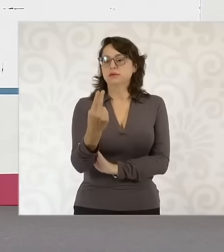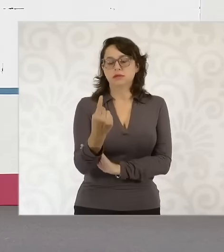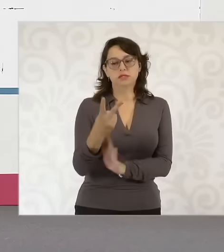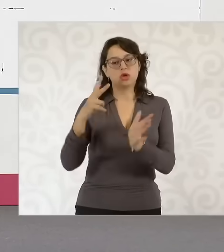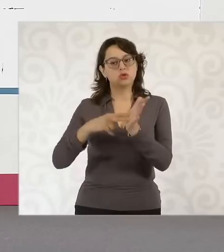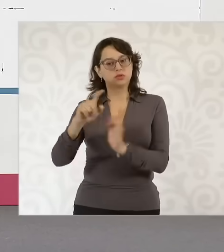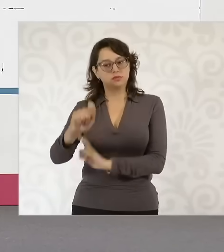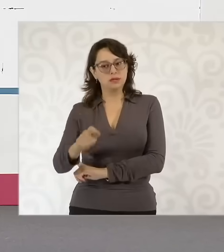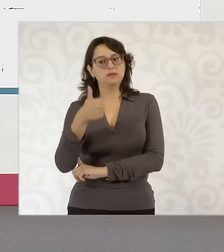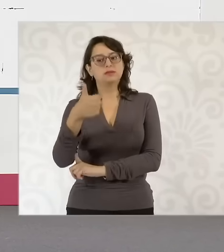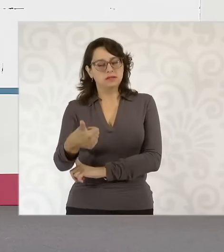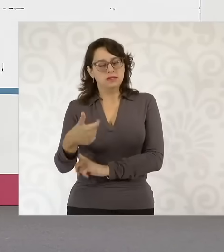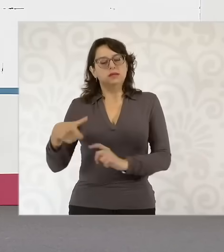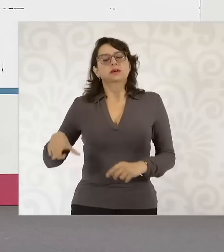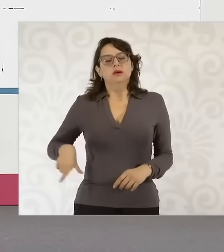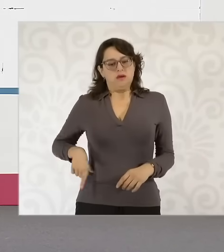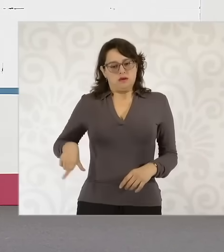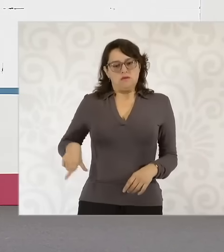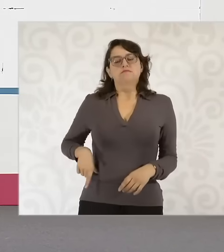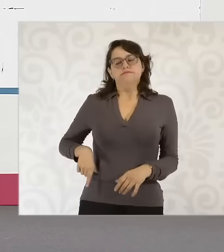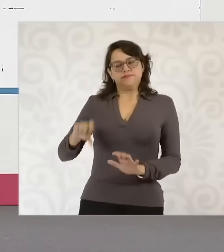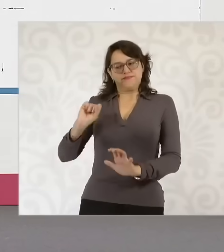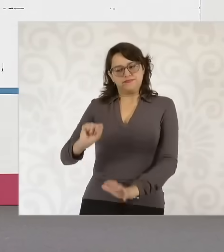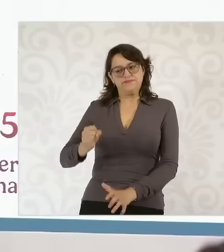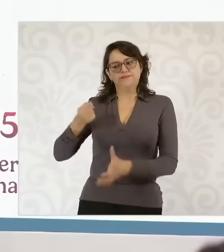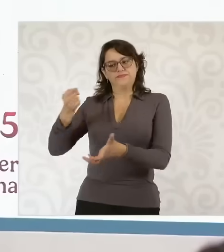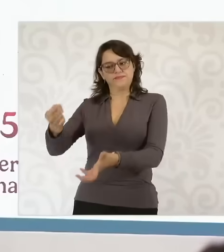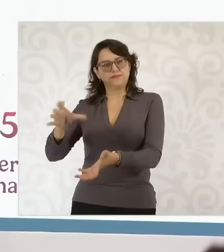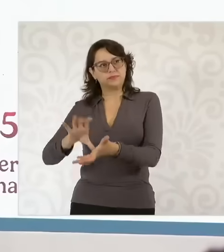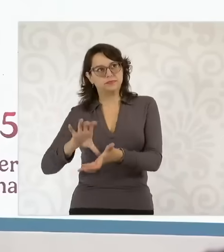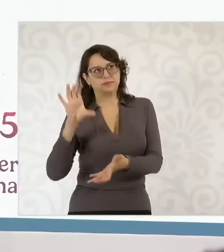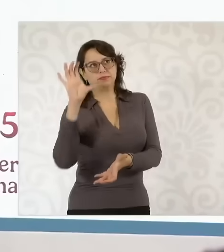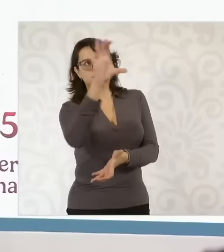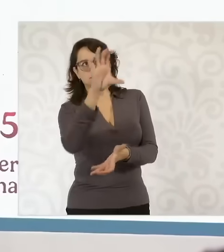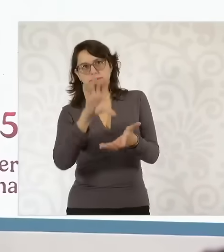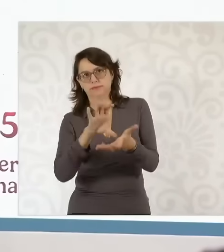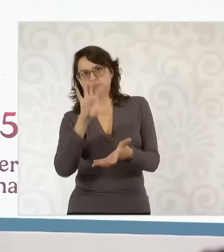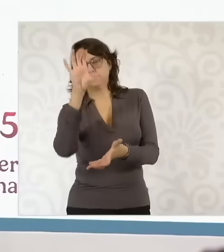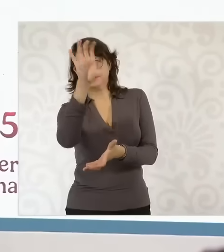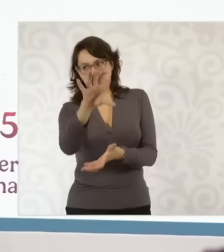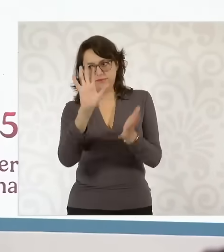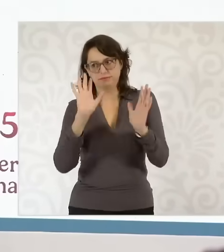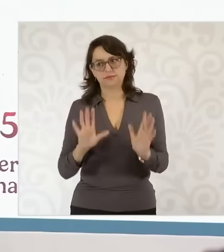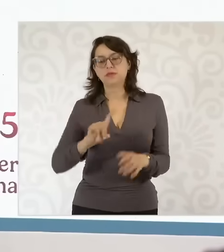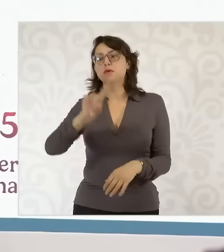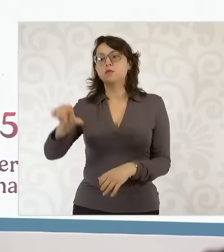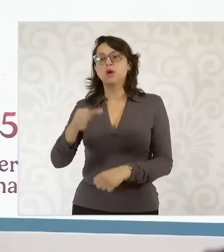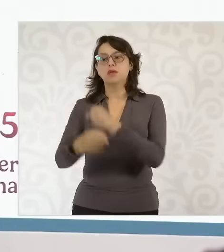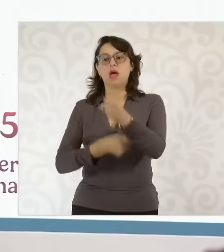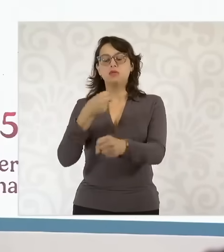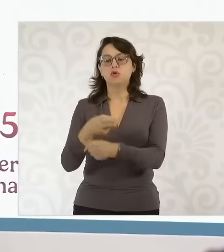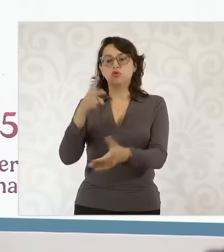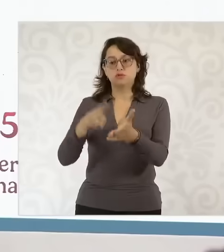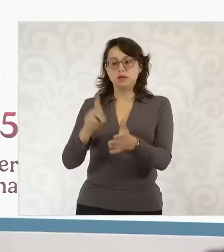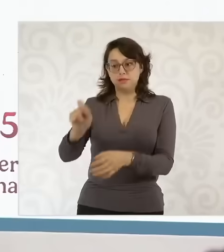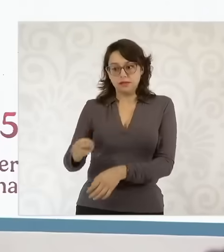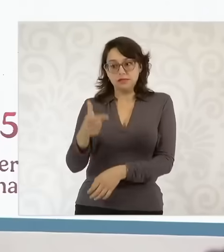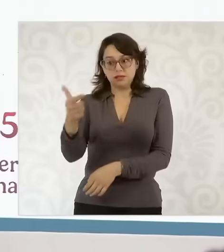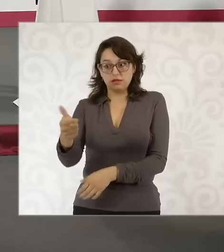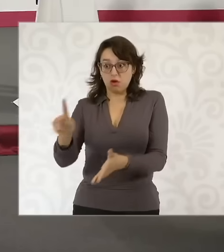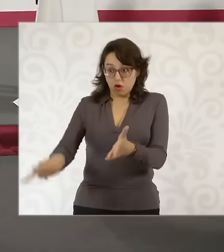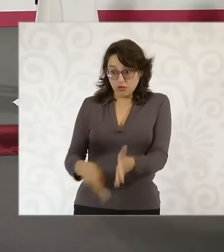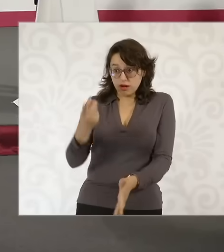y todo el trabajo que les para 2027 Pemex no va a necesitar apoyo de la Secretaría de Hacienda.